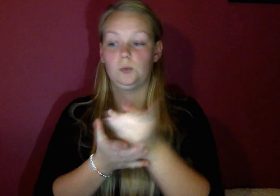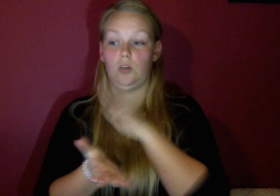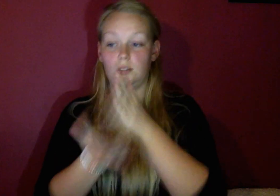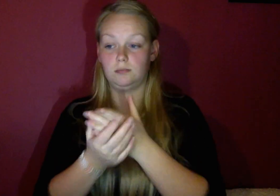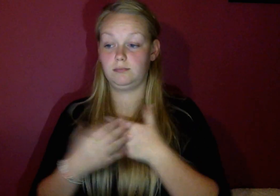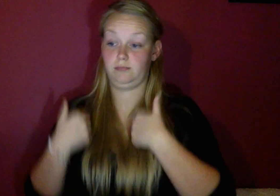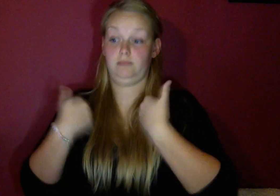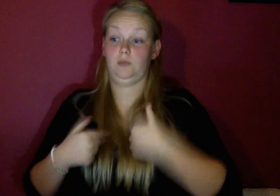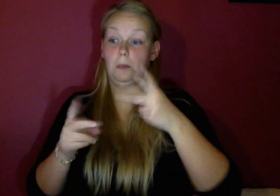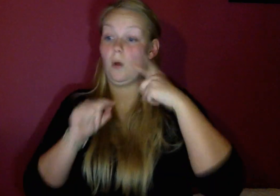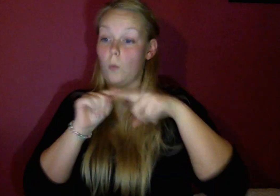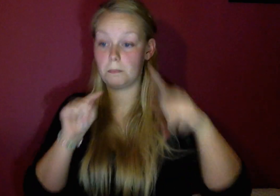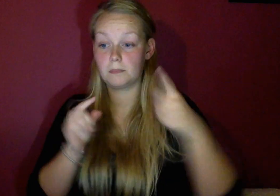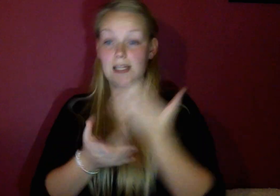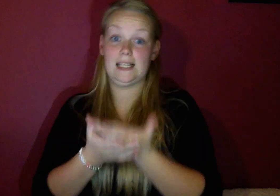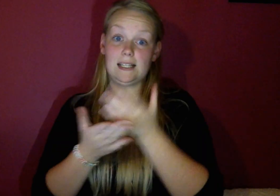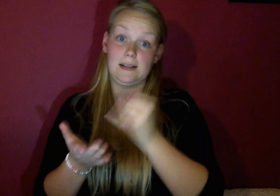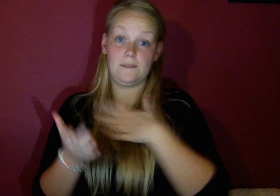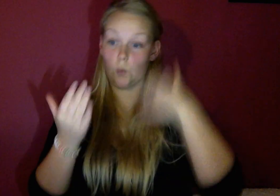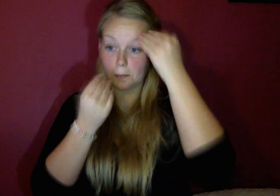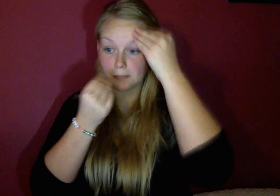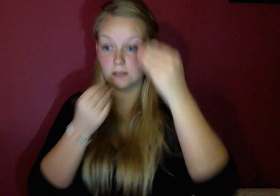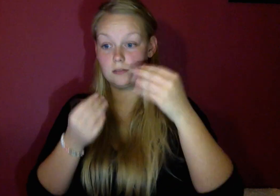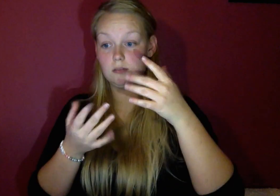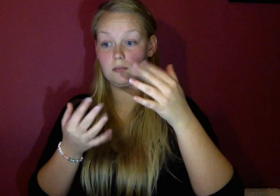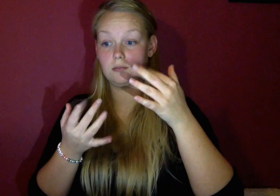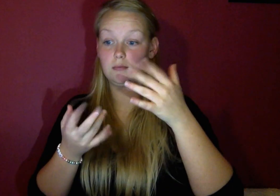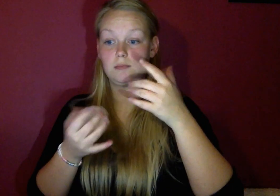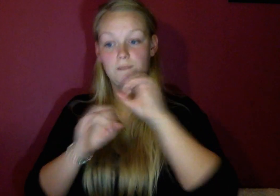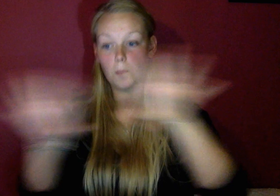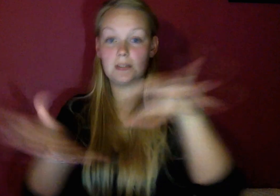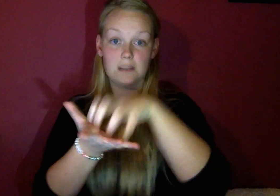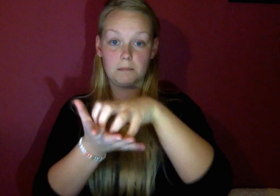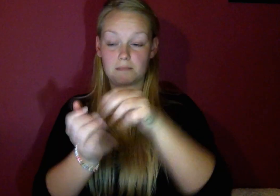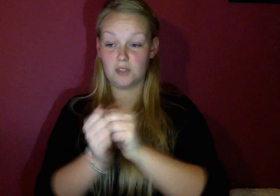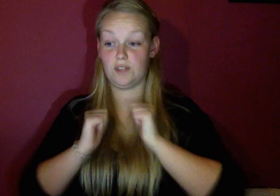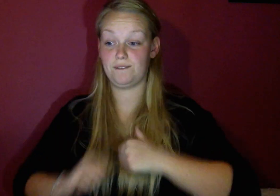Men absolut, du har rätt. Jag som audionom ligger det i vår utbildning att informera samhället men tyvärr